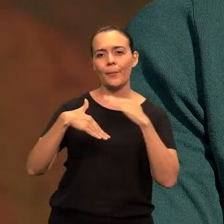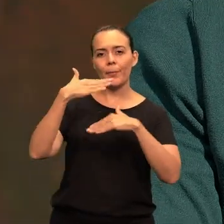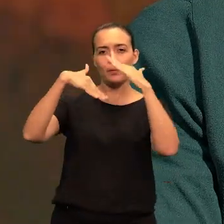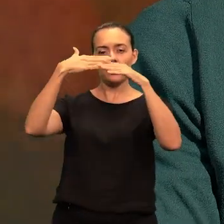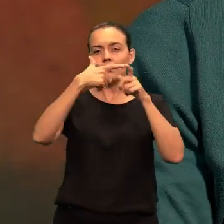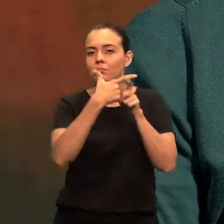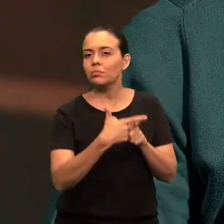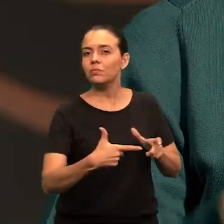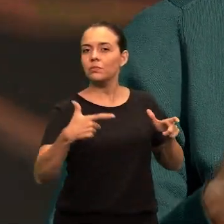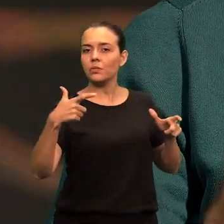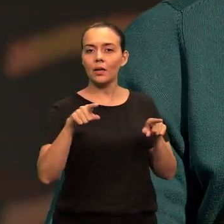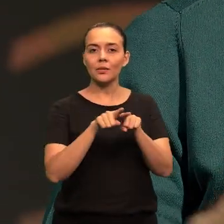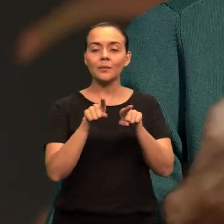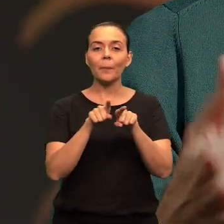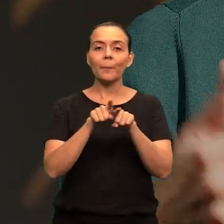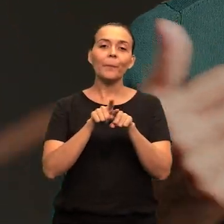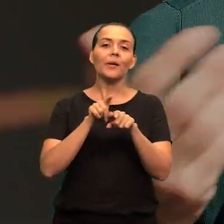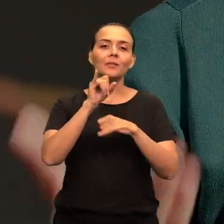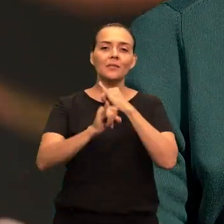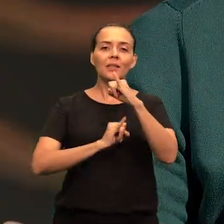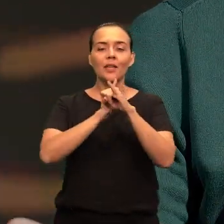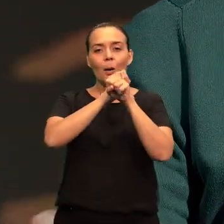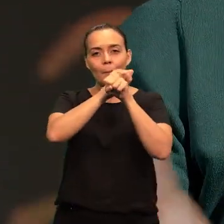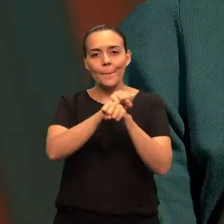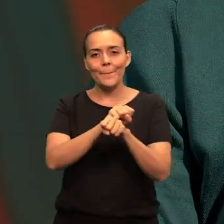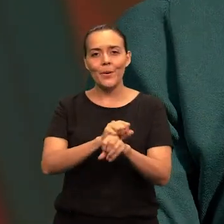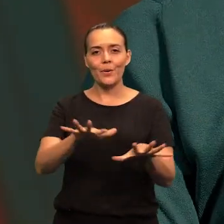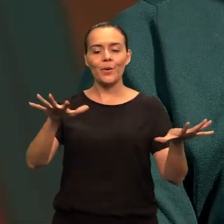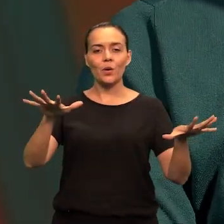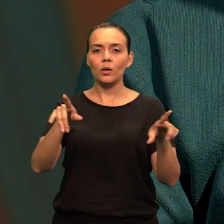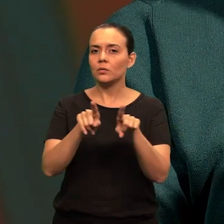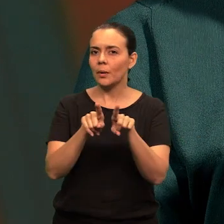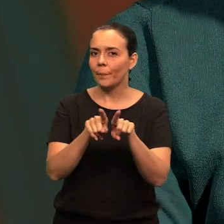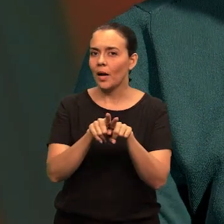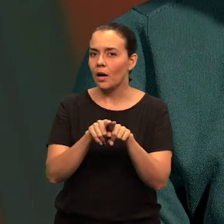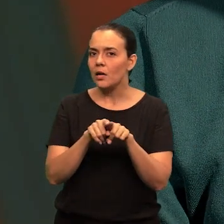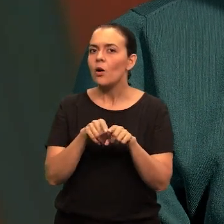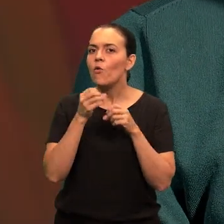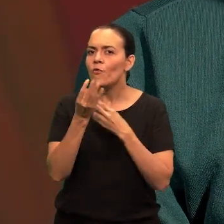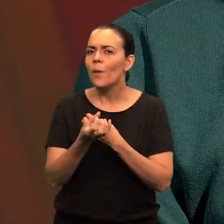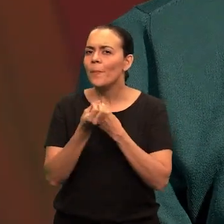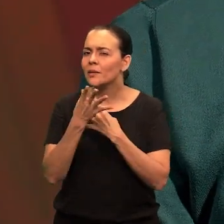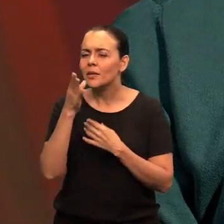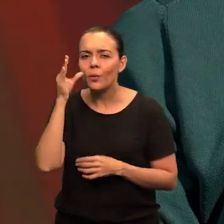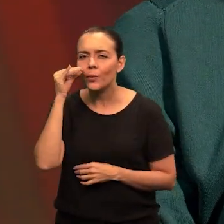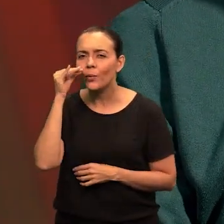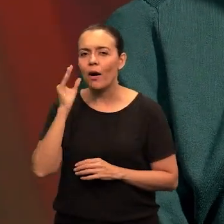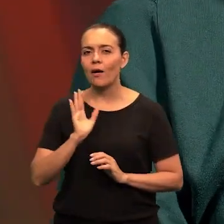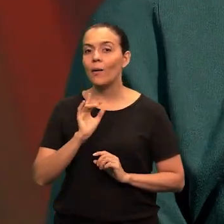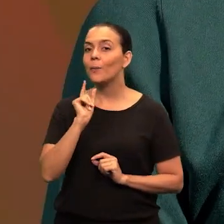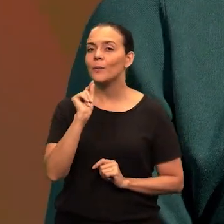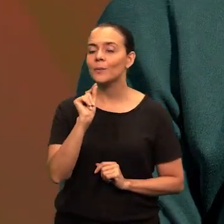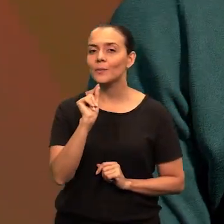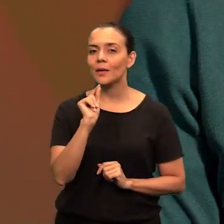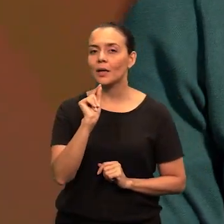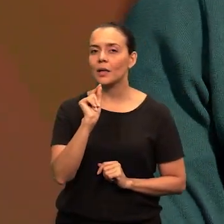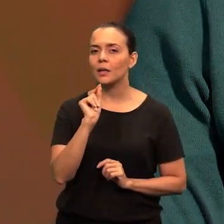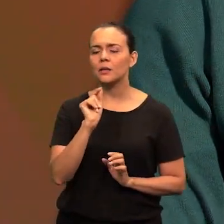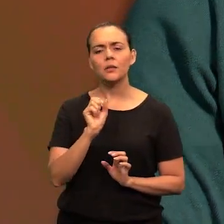e também a difusão das redes sociais. Porque um dado curioso que nós podemos observar é que